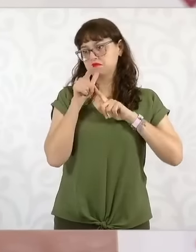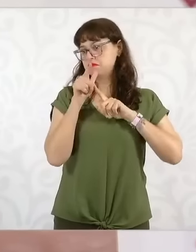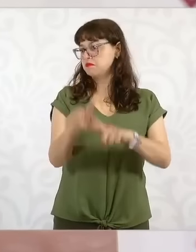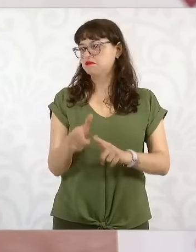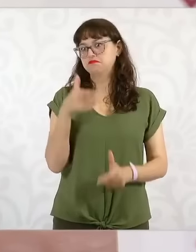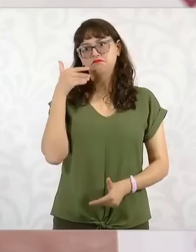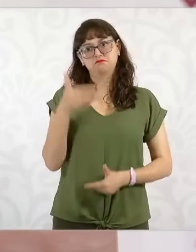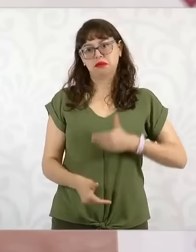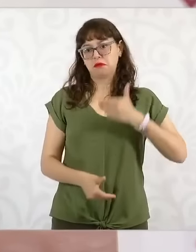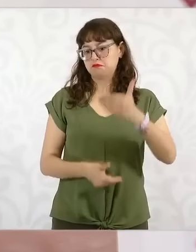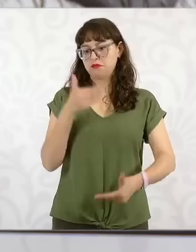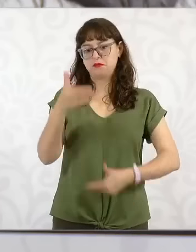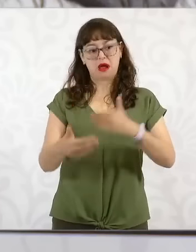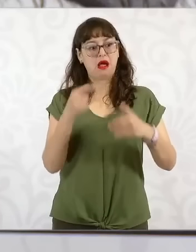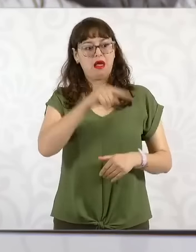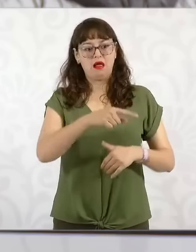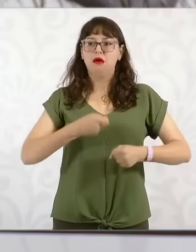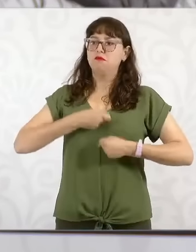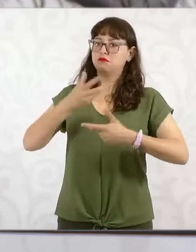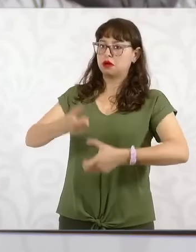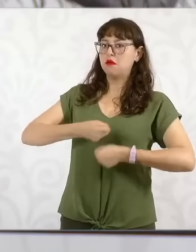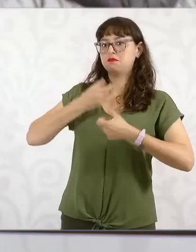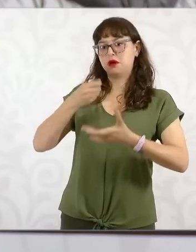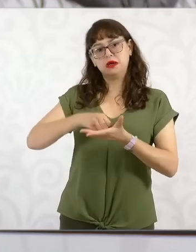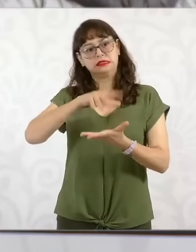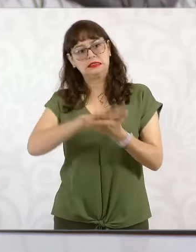las declaraciones las declaraciones que va a haber las audiencias ante el juez,